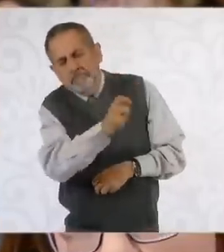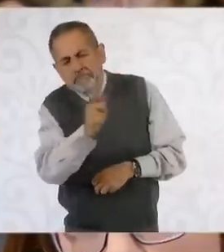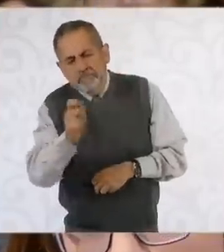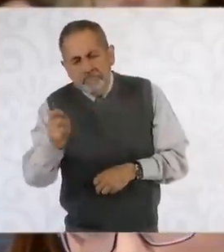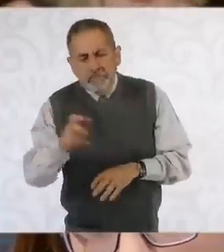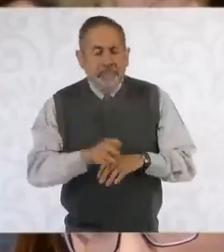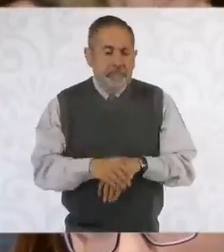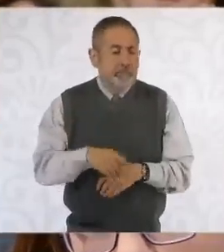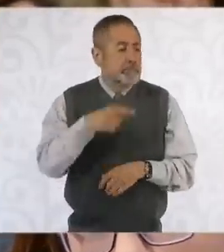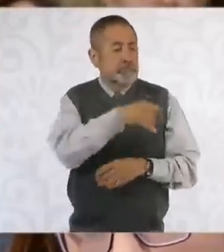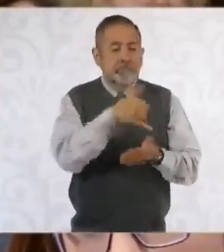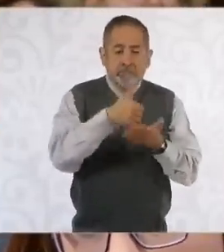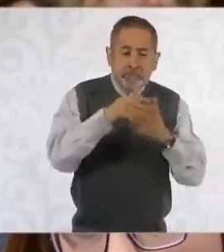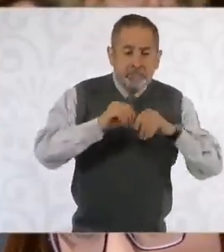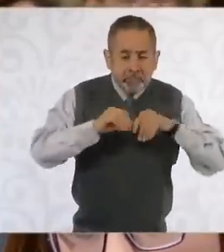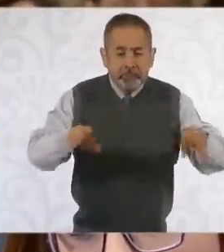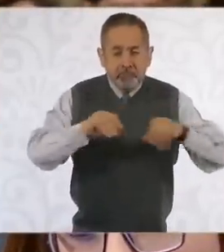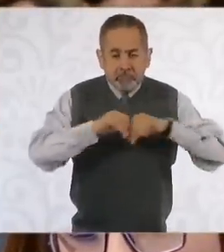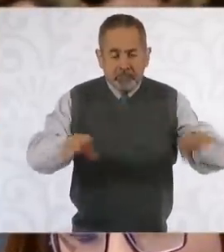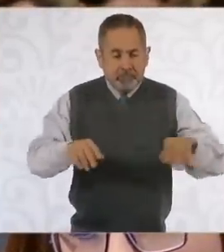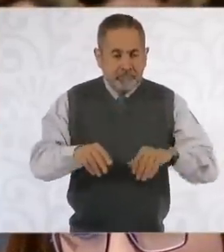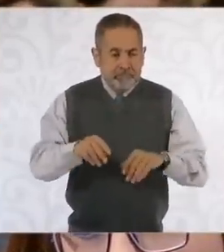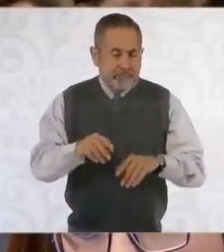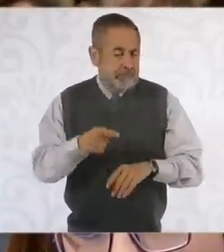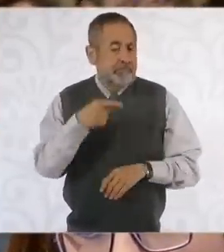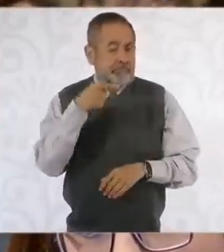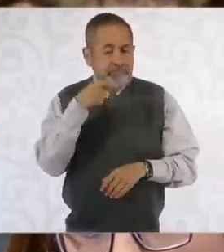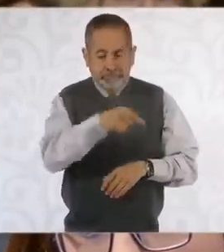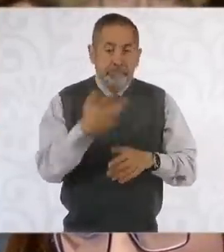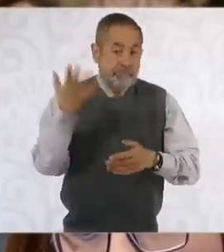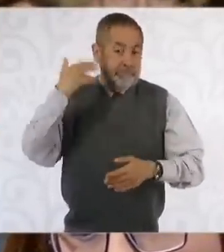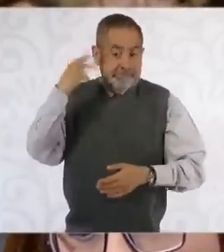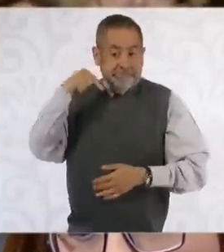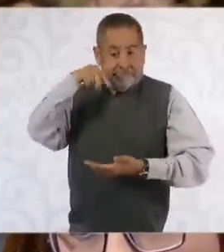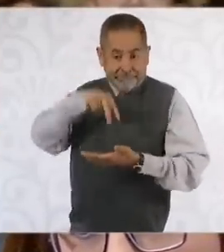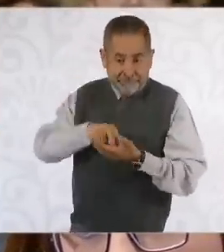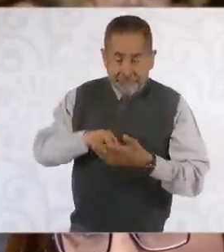publicando incluso desde el propio informe que se dio aquí por parte del gabinete por parte